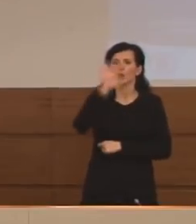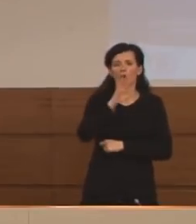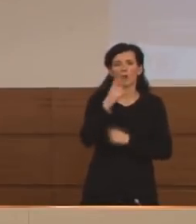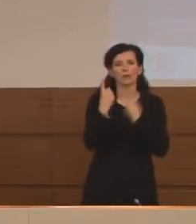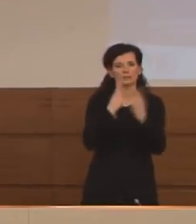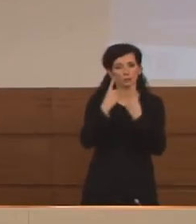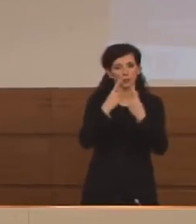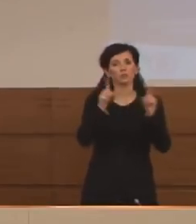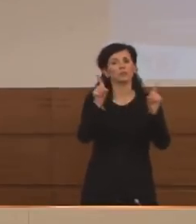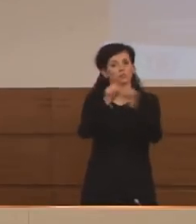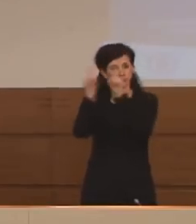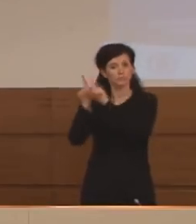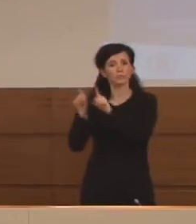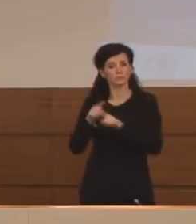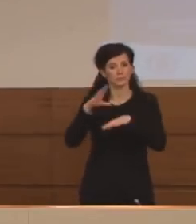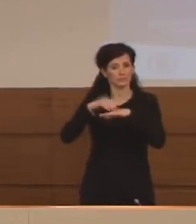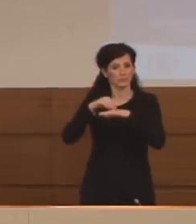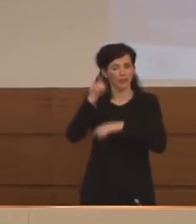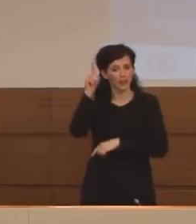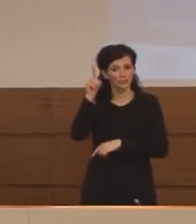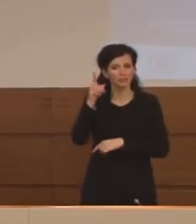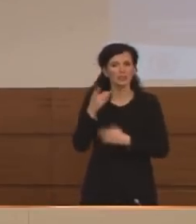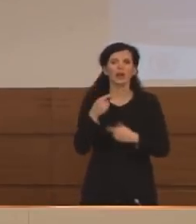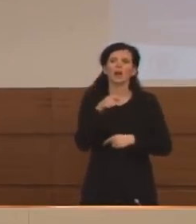Per quanto riguarda la carenza dei reagenti è vera.